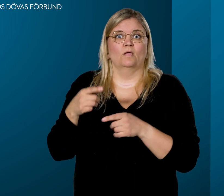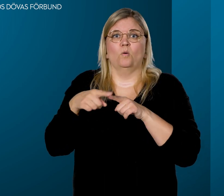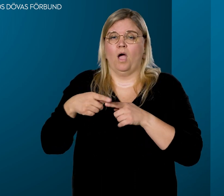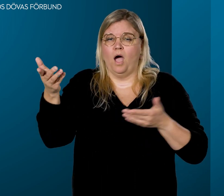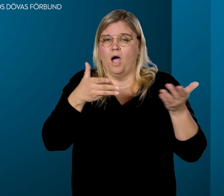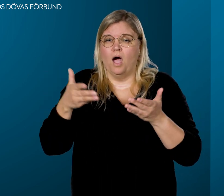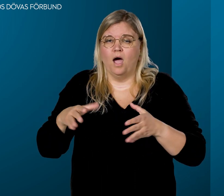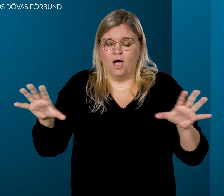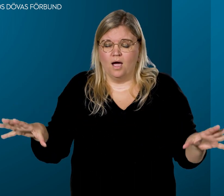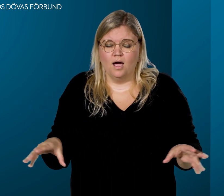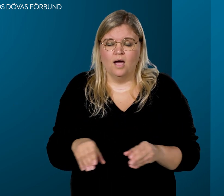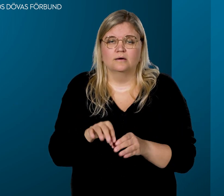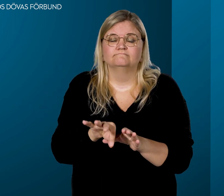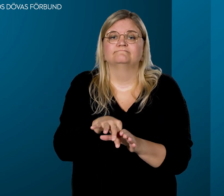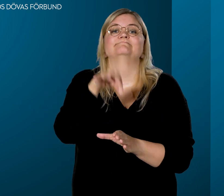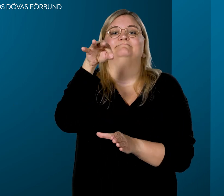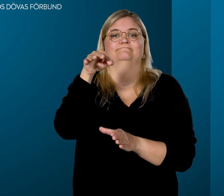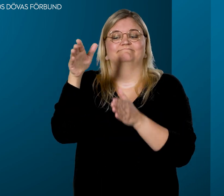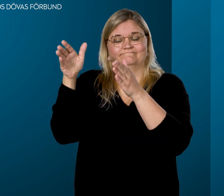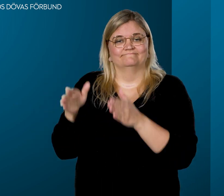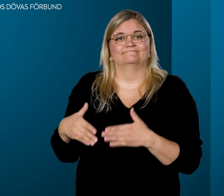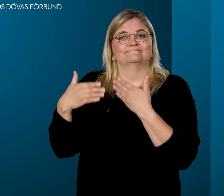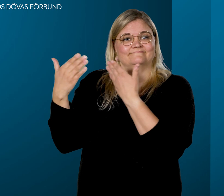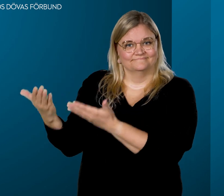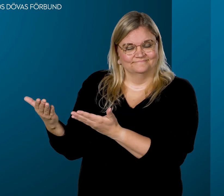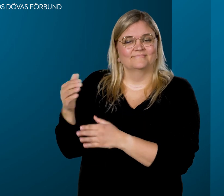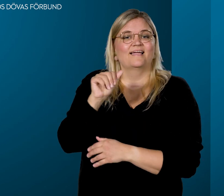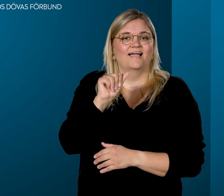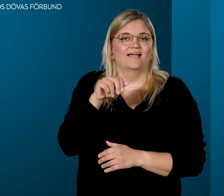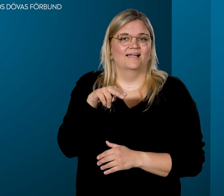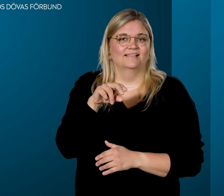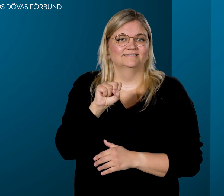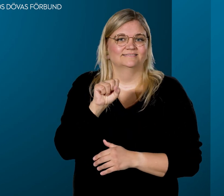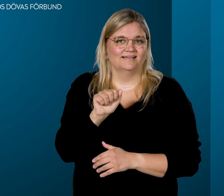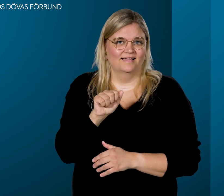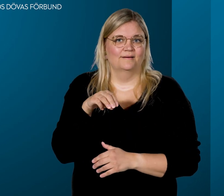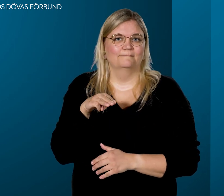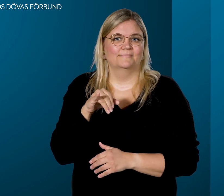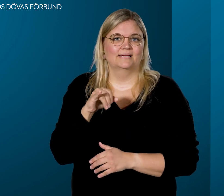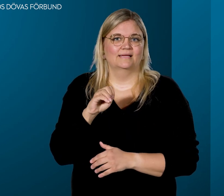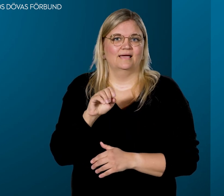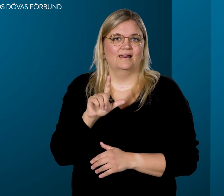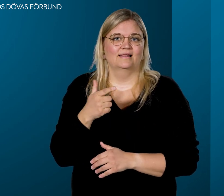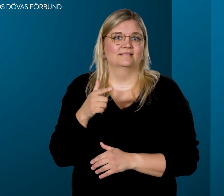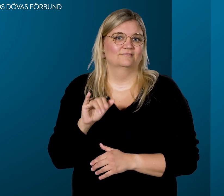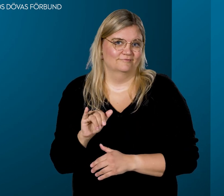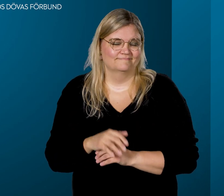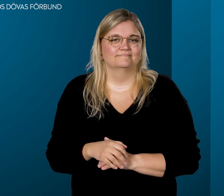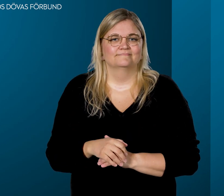land de många utmärkta förslagen valdes slutligen Ansa Mielty - till mottagare av priset.